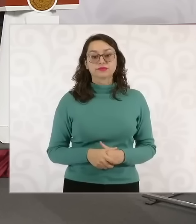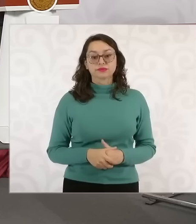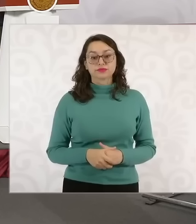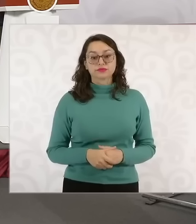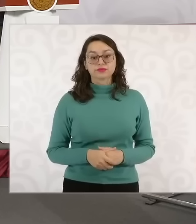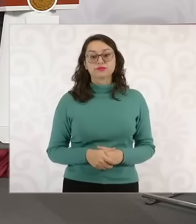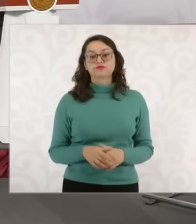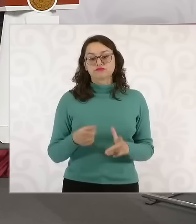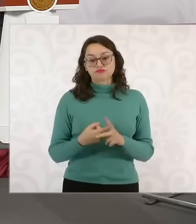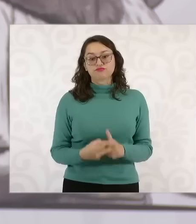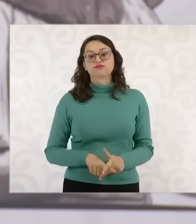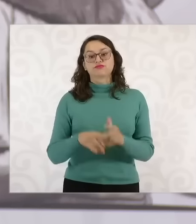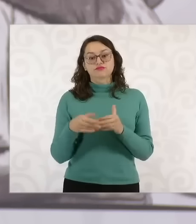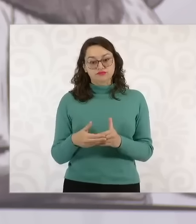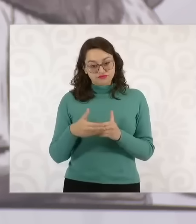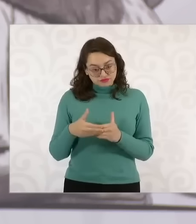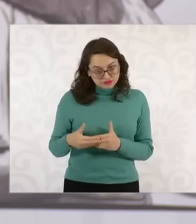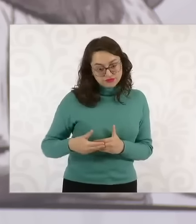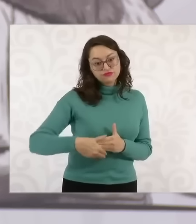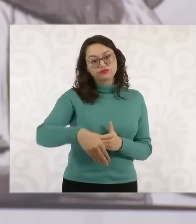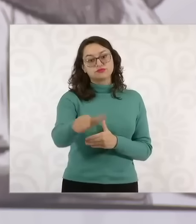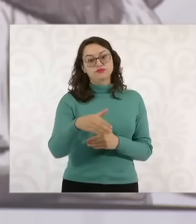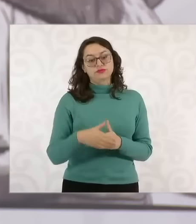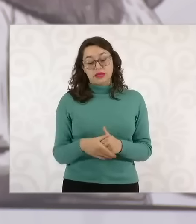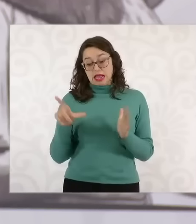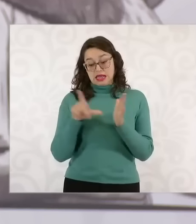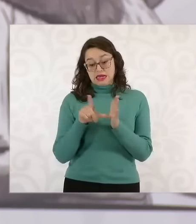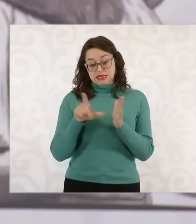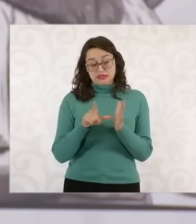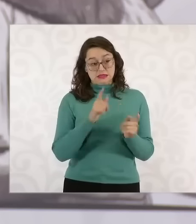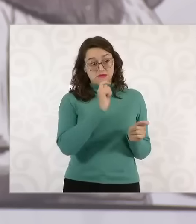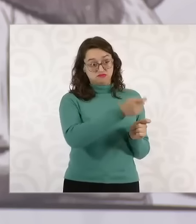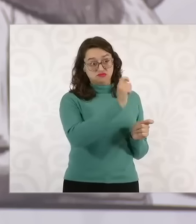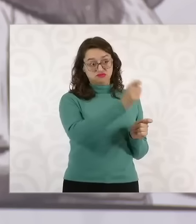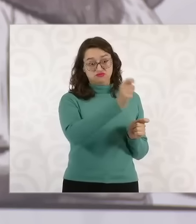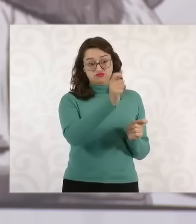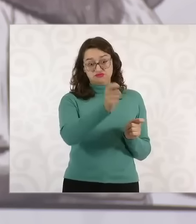iniciamos para la credencialización del Servicioal de Salud en nuestro país. Se me dan la siguiente,